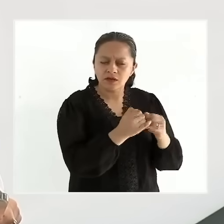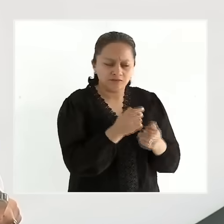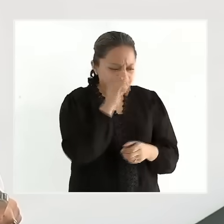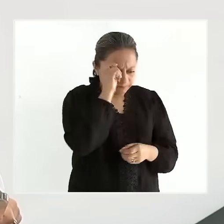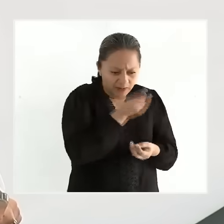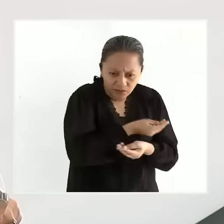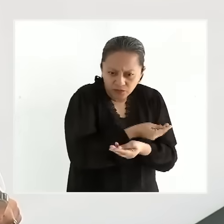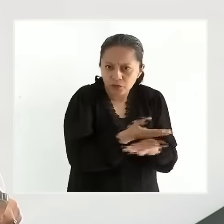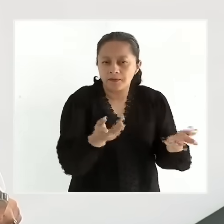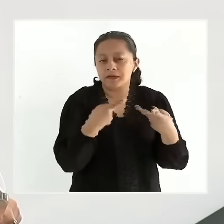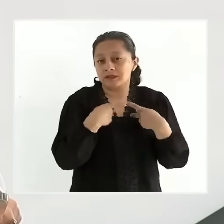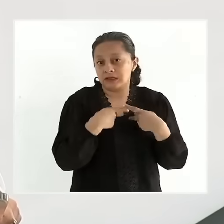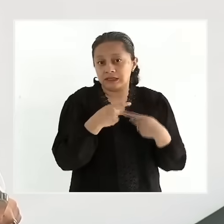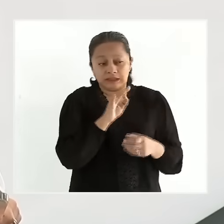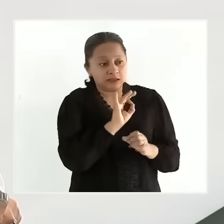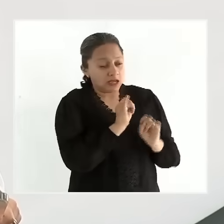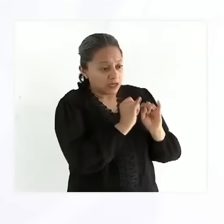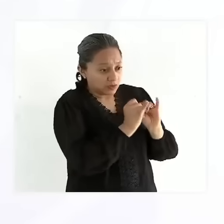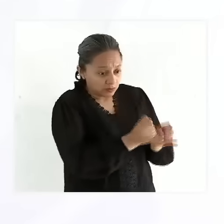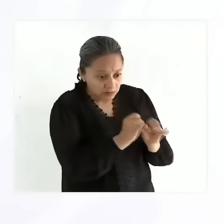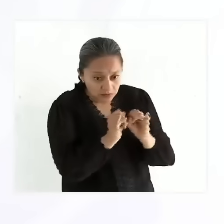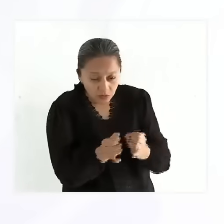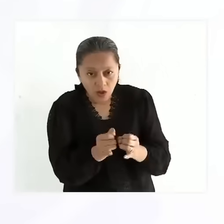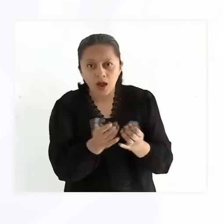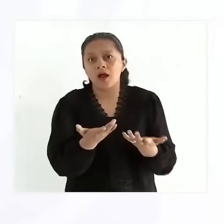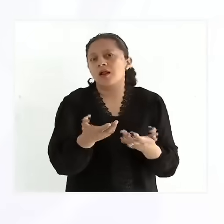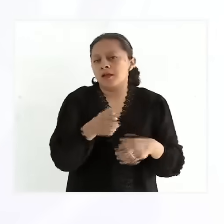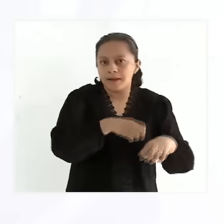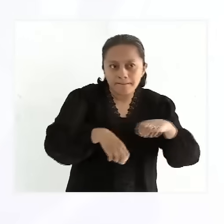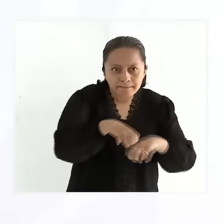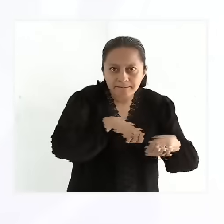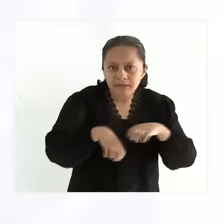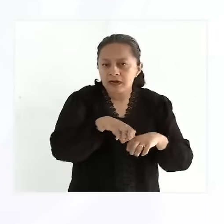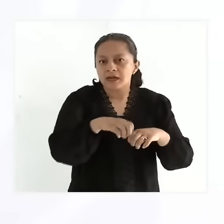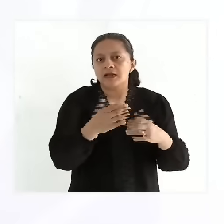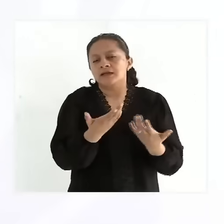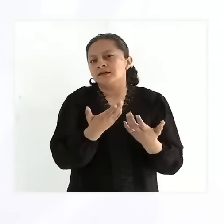ya sea en lo individual o en plantas comerciales, en la industria, en el sector de servicios,